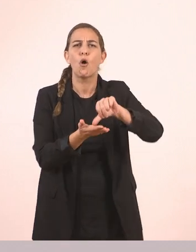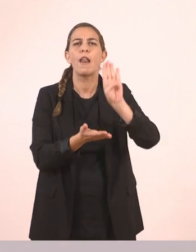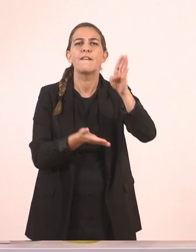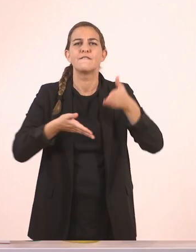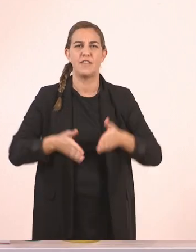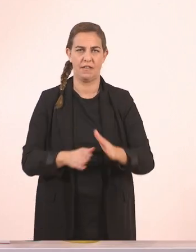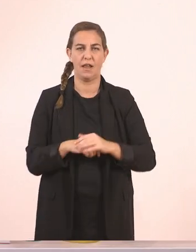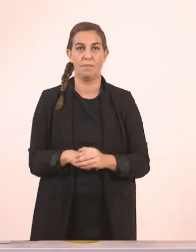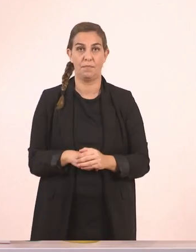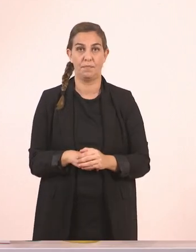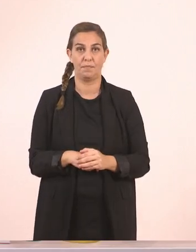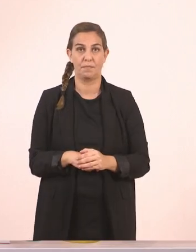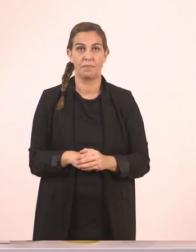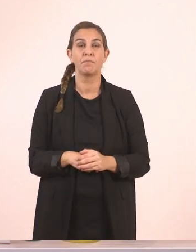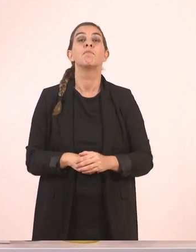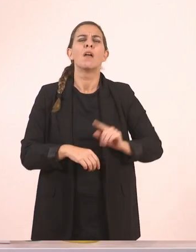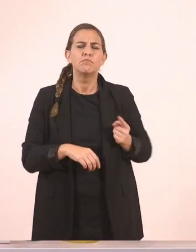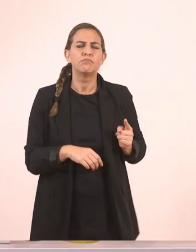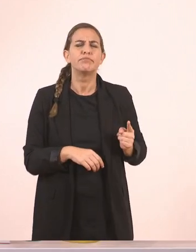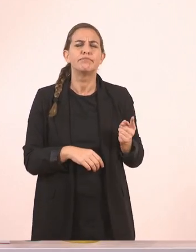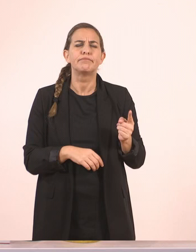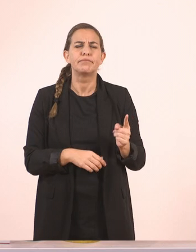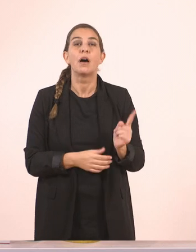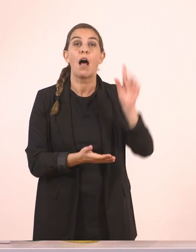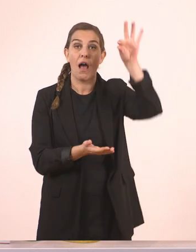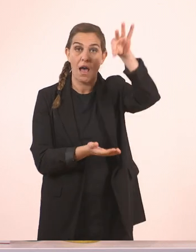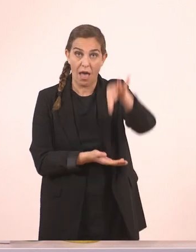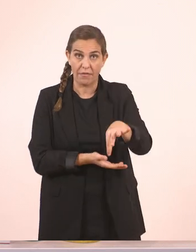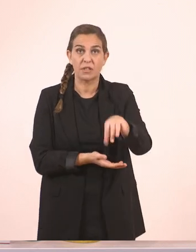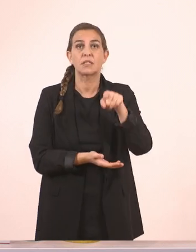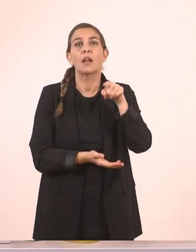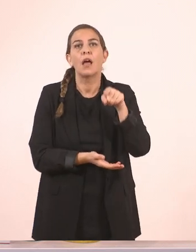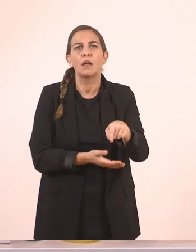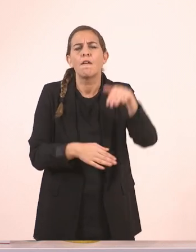μετά από ένα πολύ κουραστικό ταξίδι, όπως είπαμε, ήταν πολύ αργά, είχε βραδιάσει,